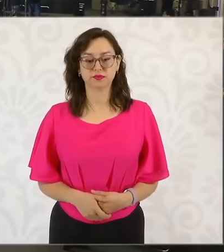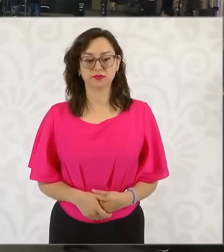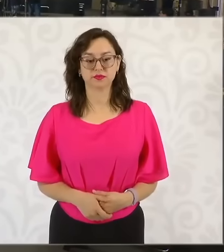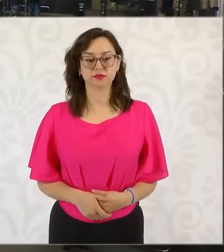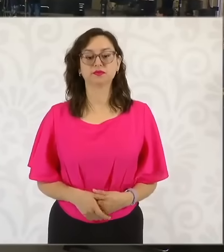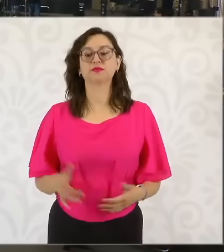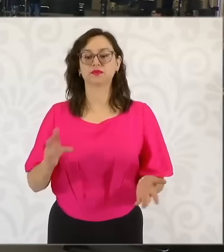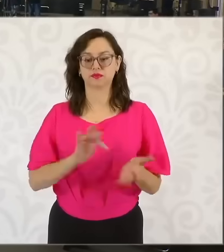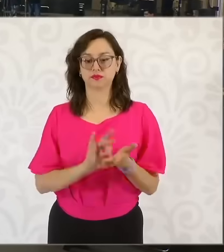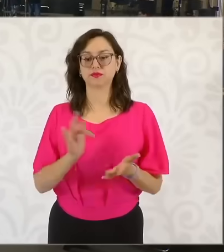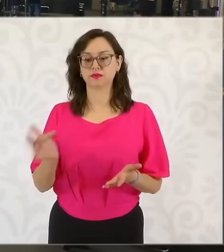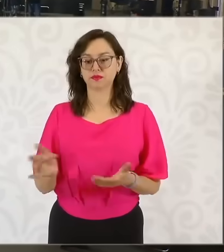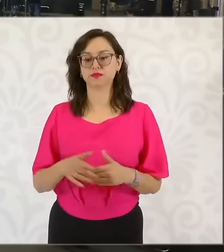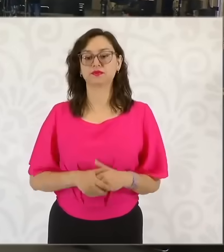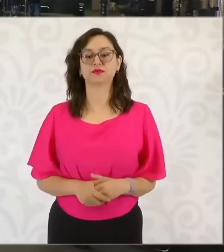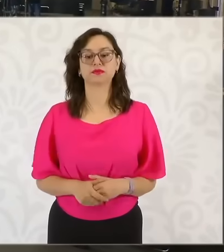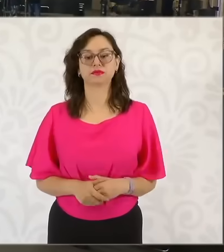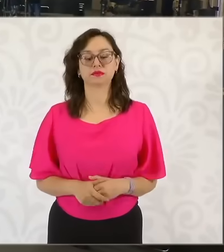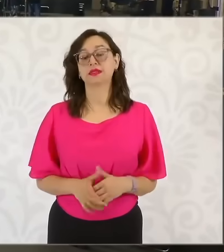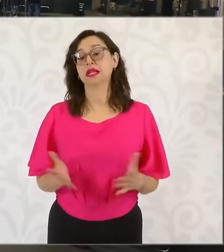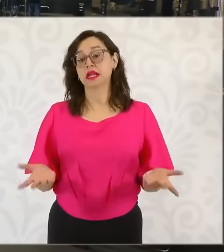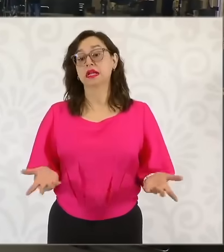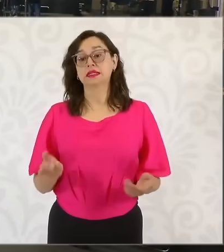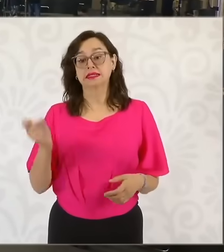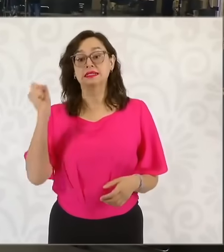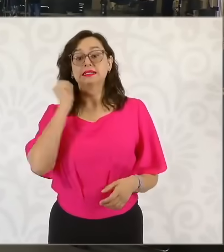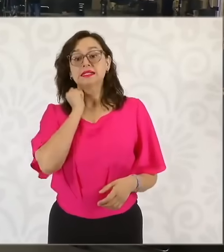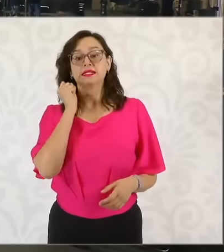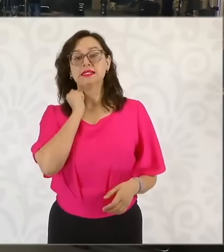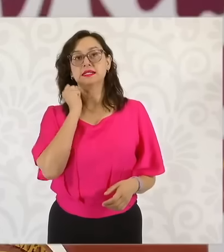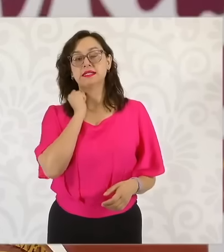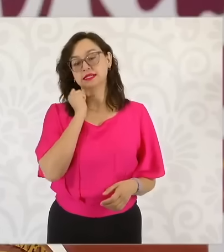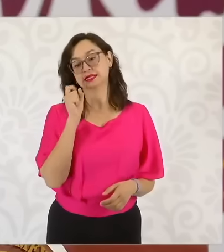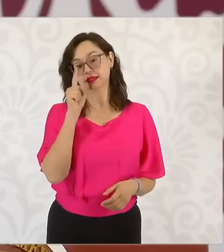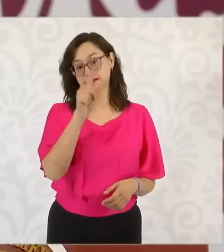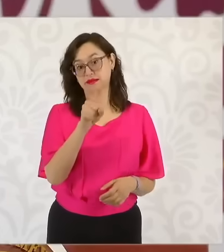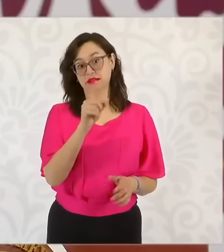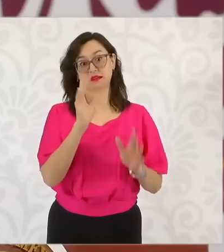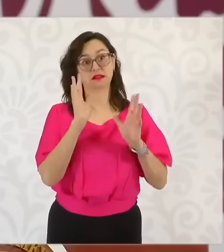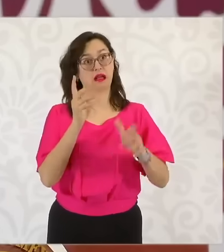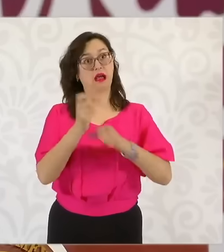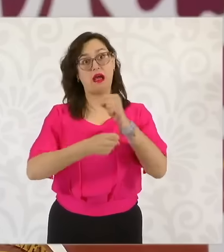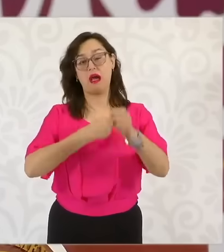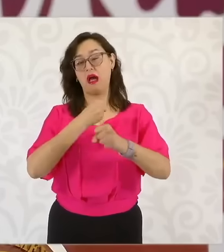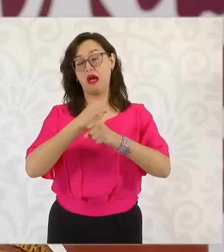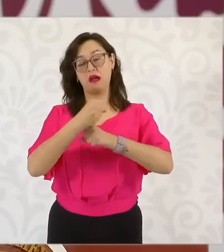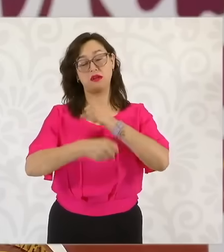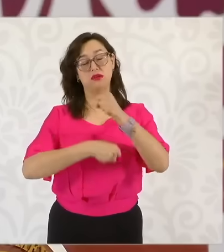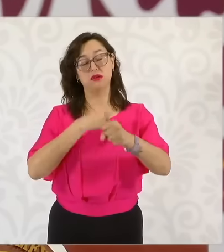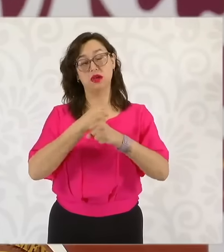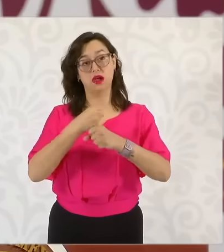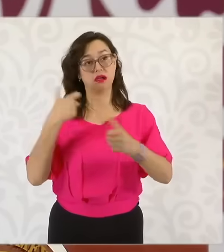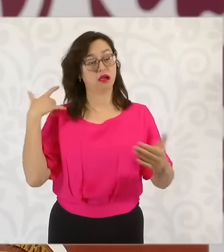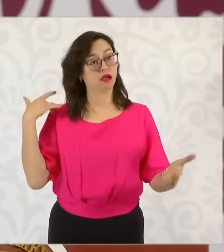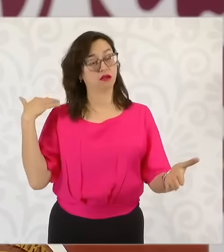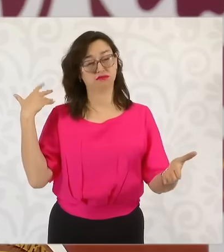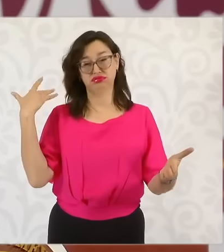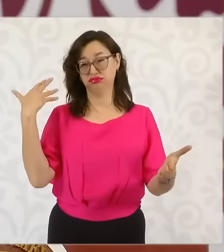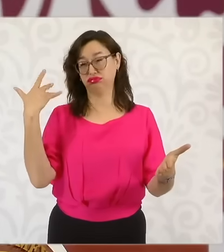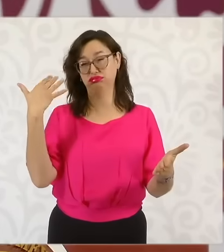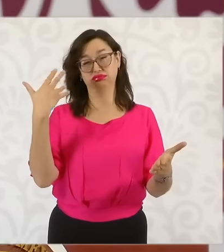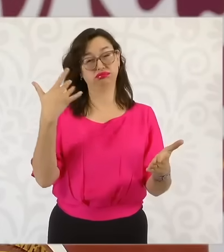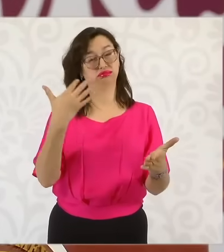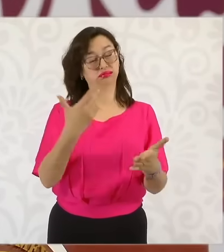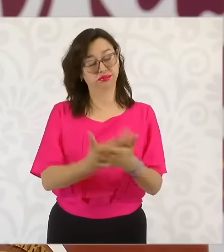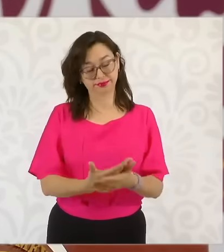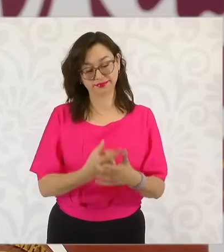gracias en el Senado se está discutiendo desde hace años un proyecto que esperamos que salga en